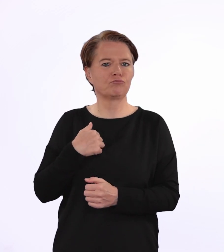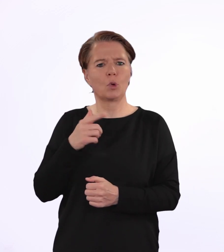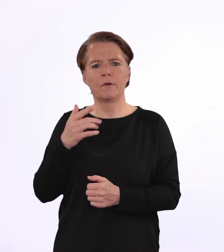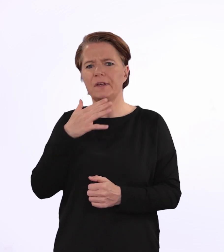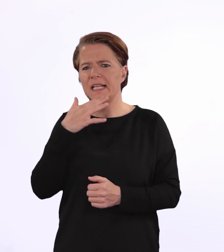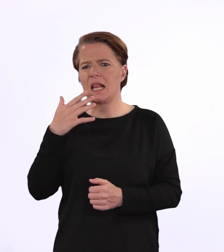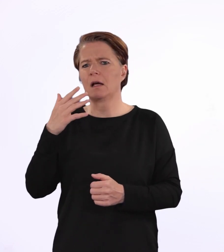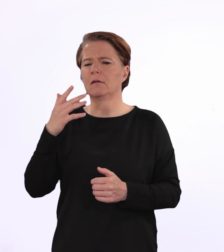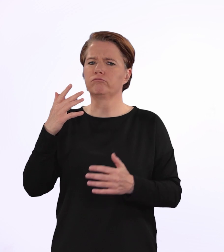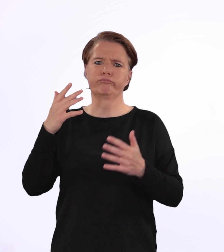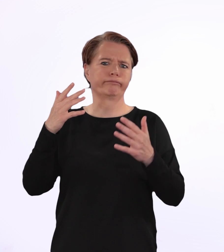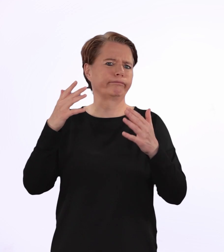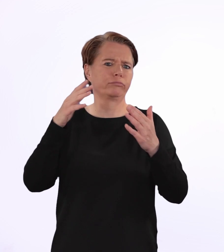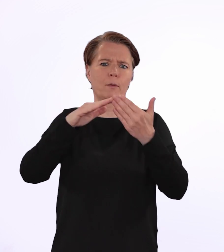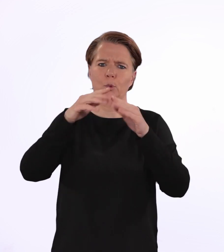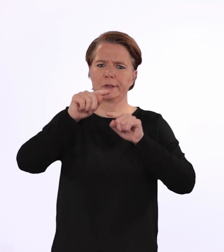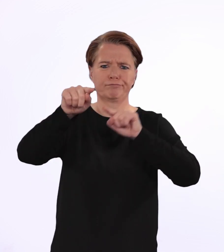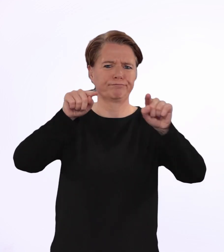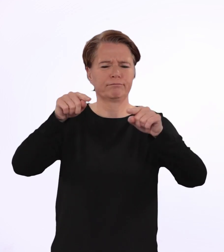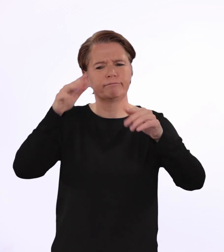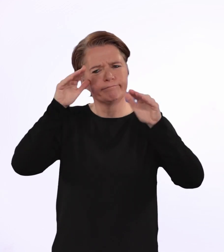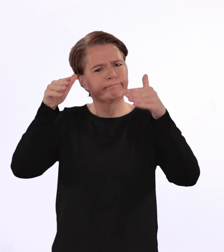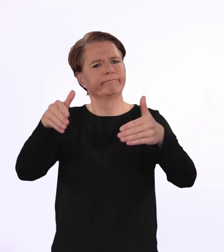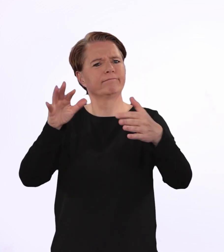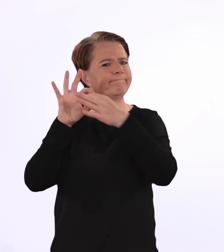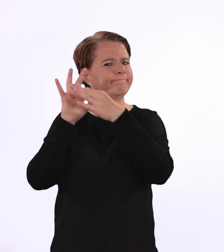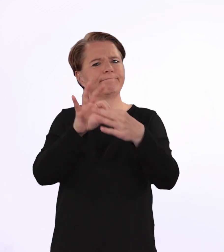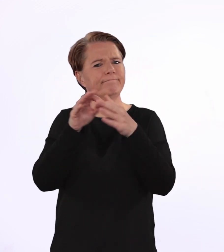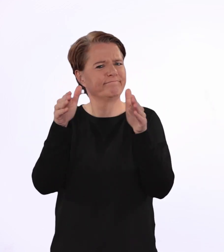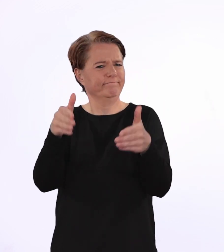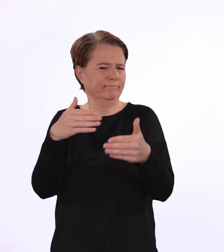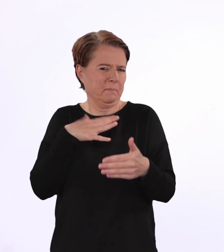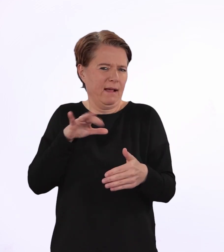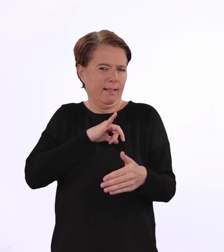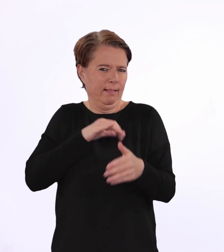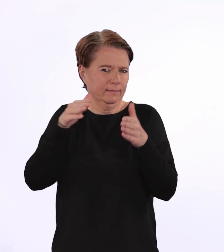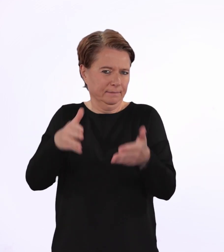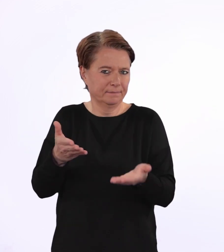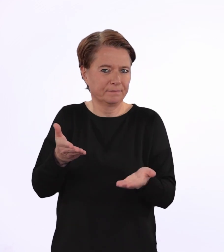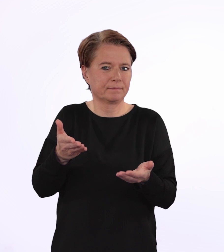Und ja, eigentlich auch mit der Idee viel Community-Arbeit zu machen.